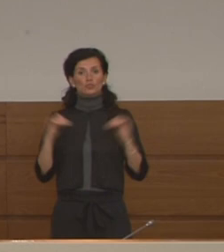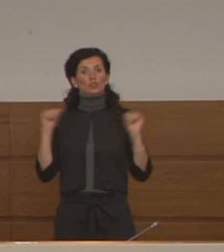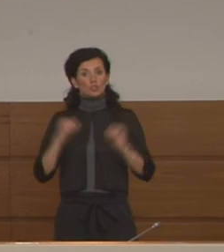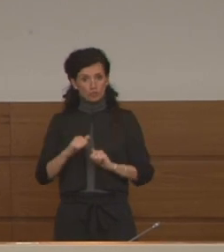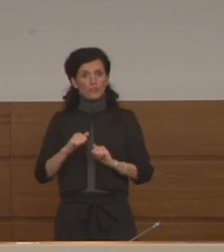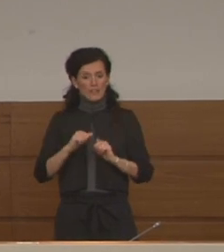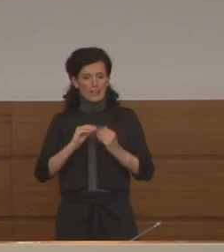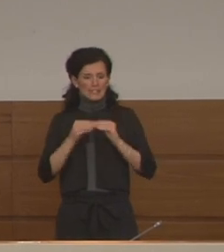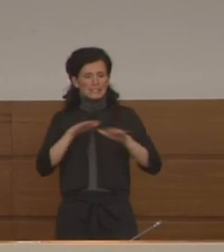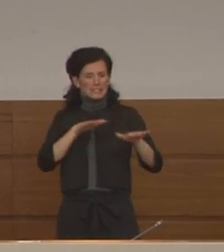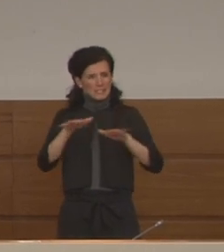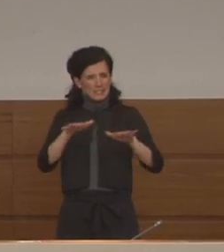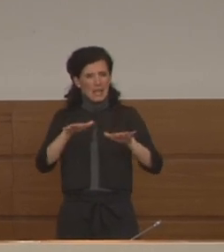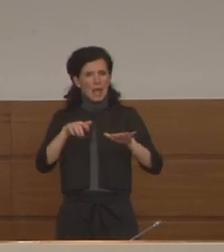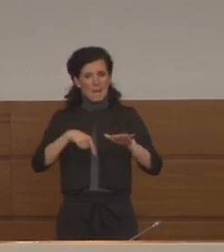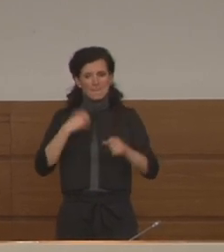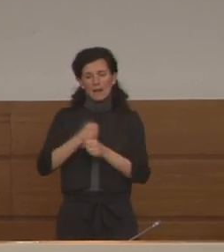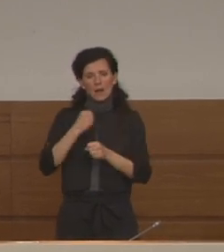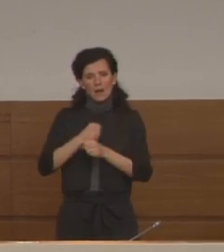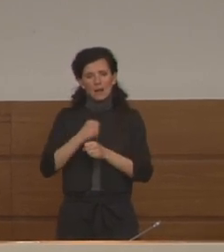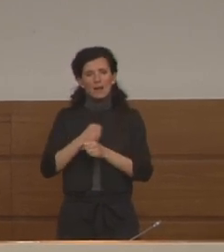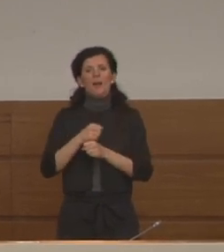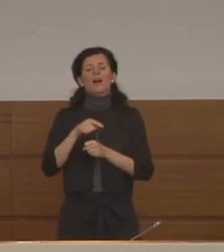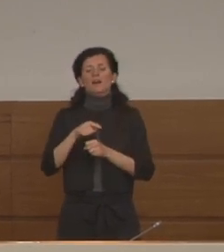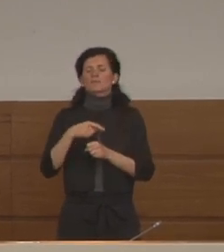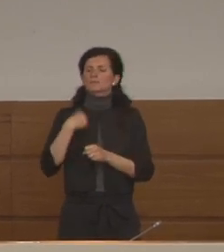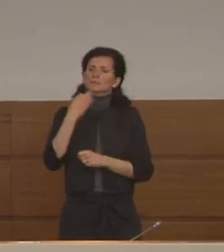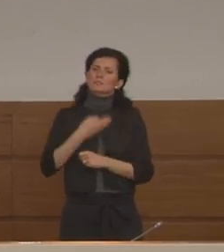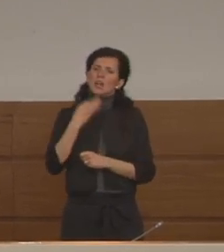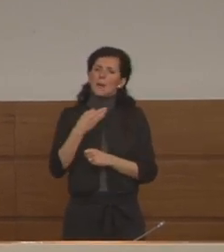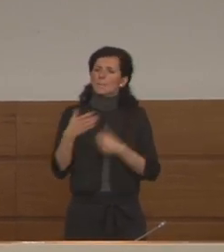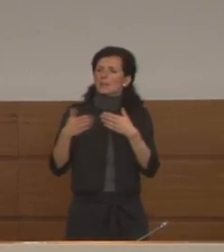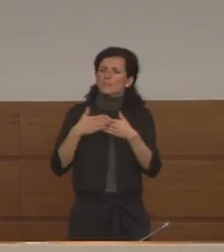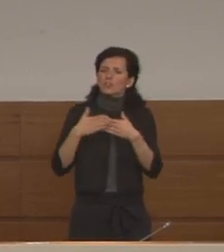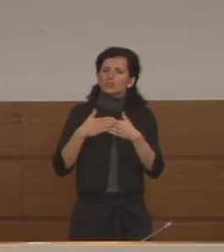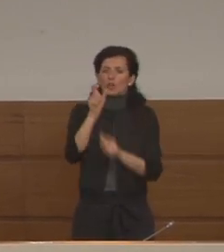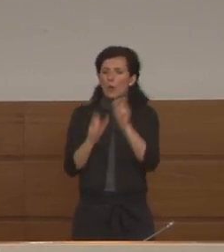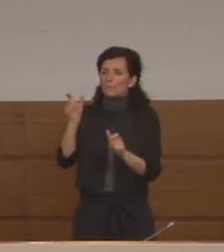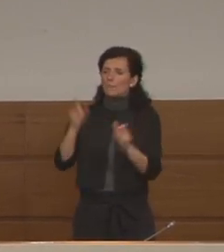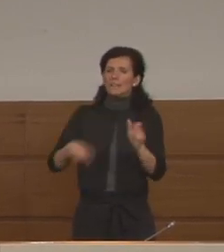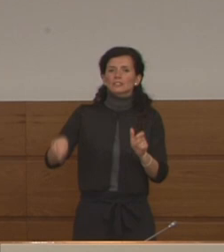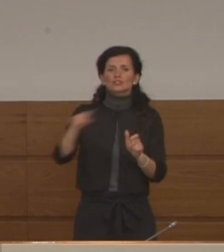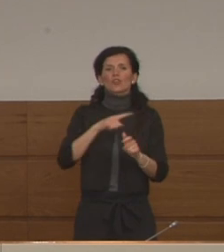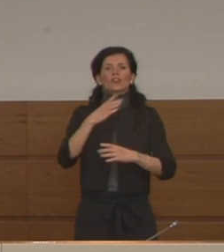protezione civile siamo accanto alle persone disabili. E quindi lo voglio